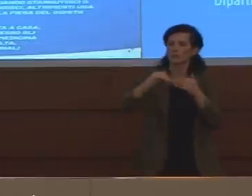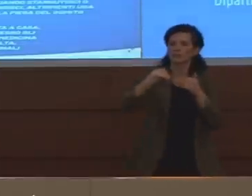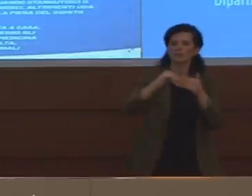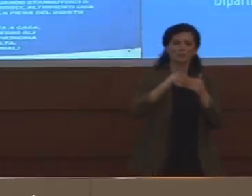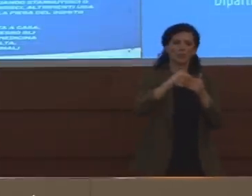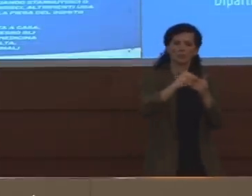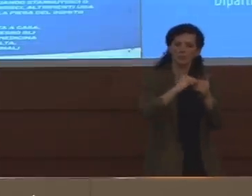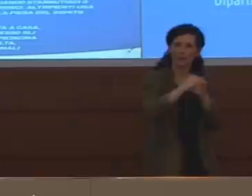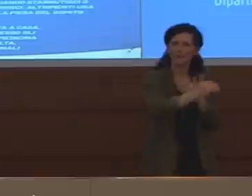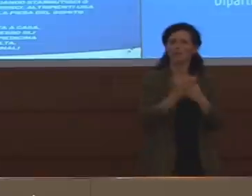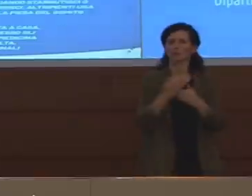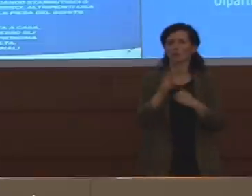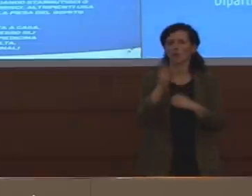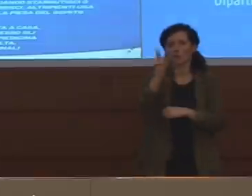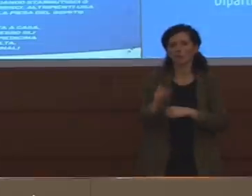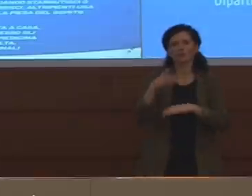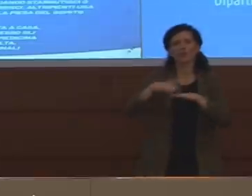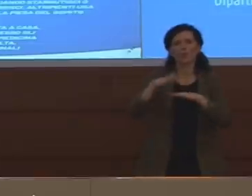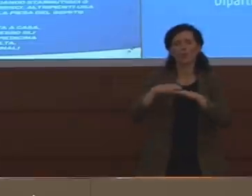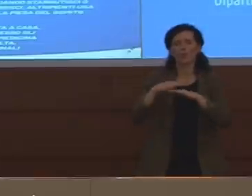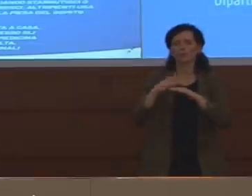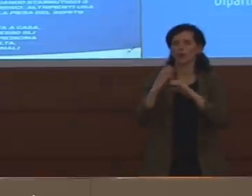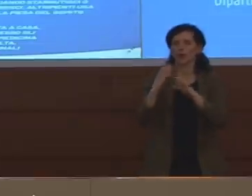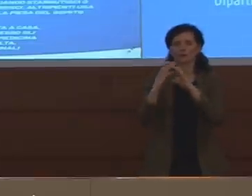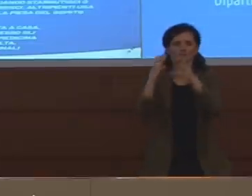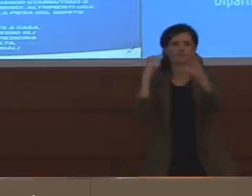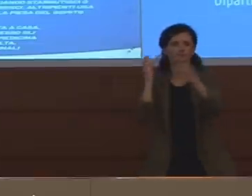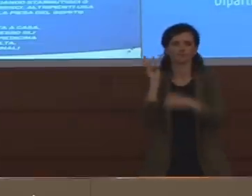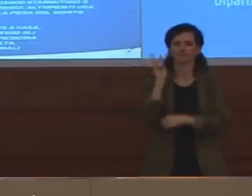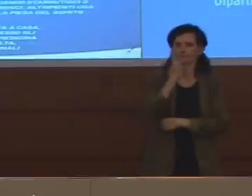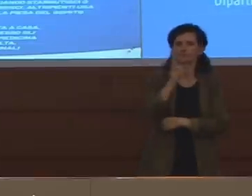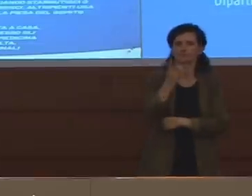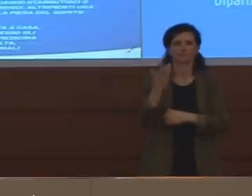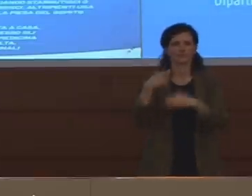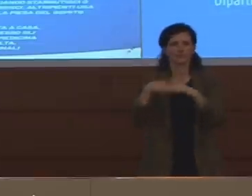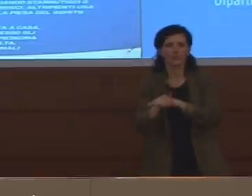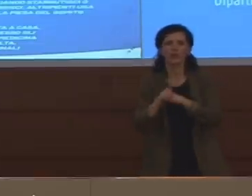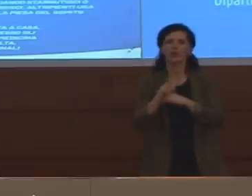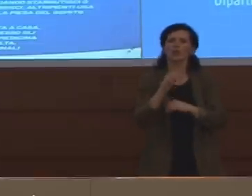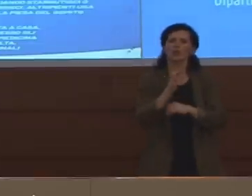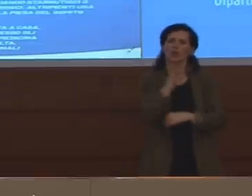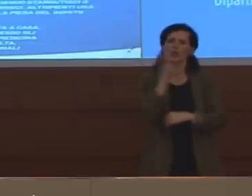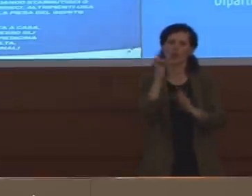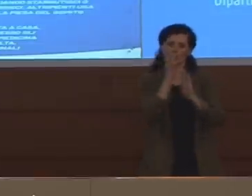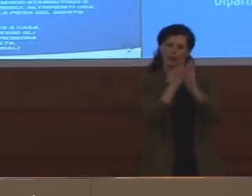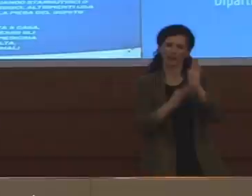mezzi di trasporti utilizzati, delle regole per rendere questi mezzi di